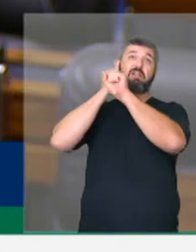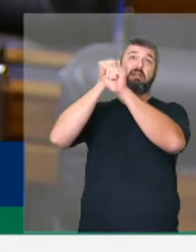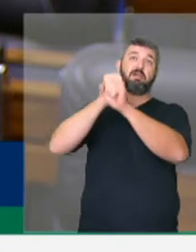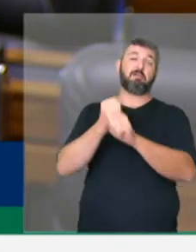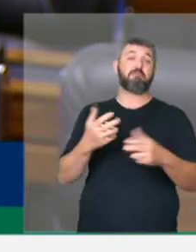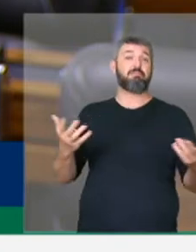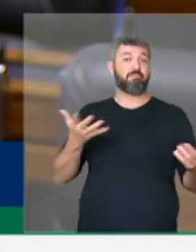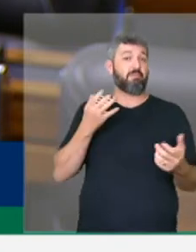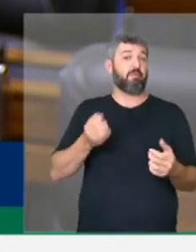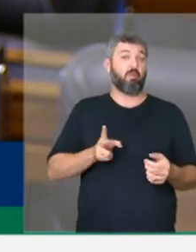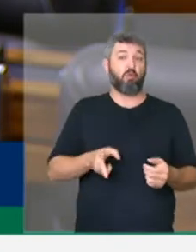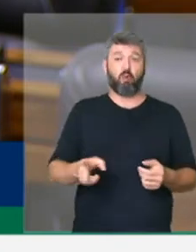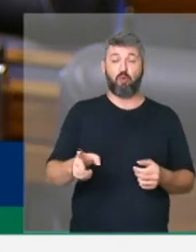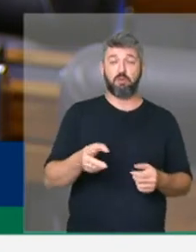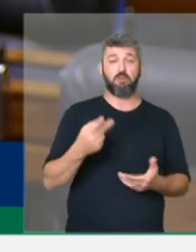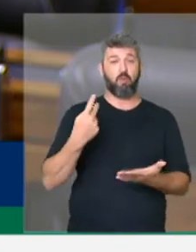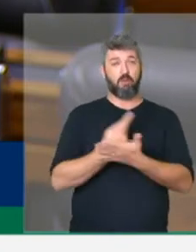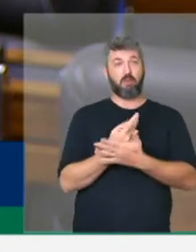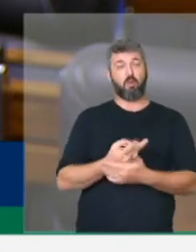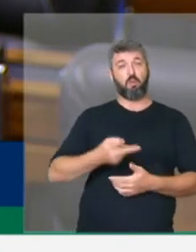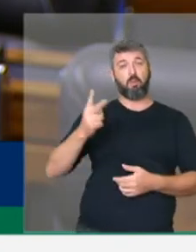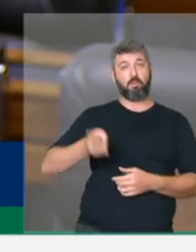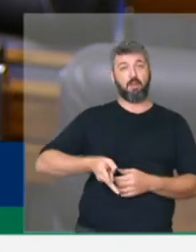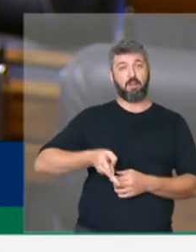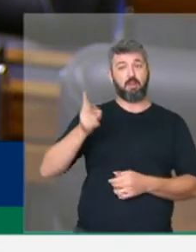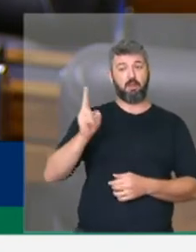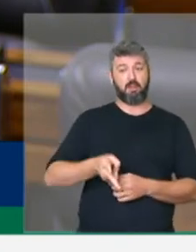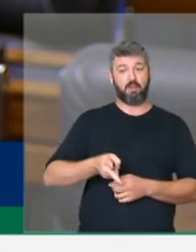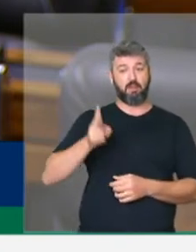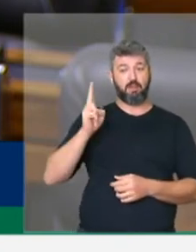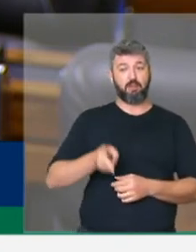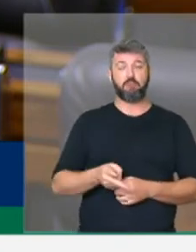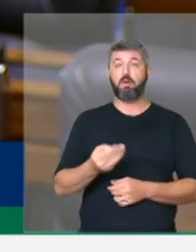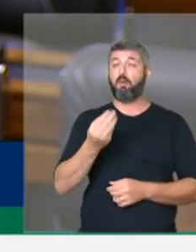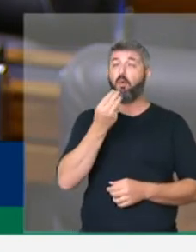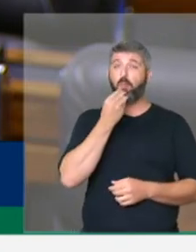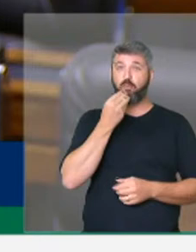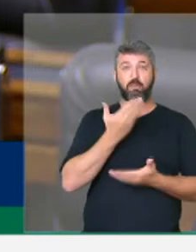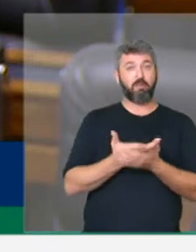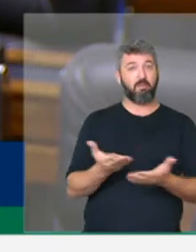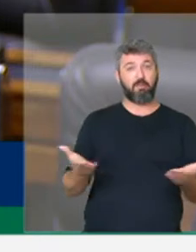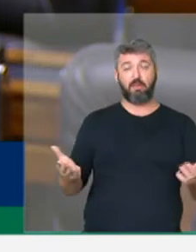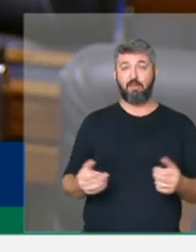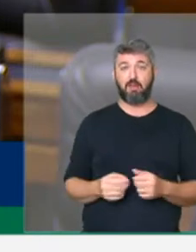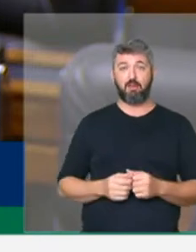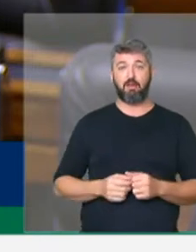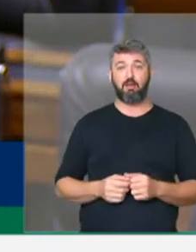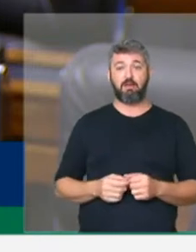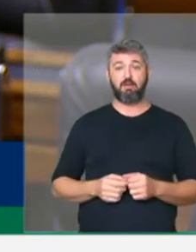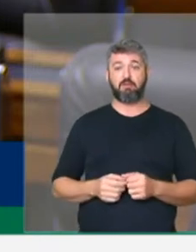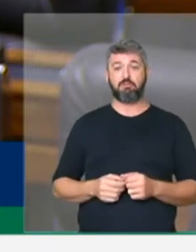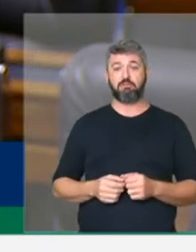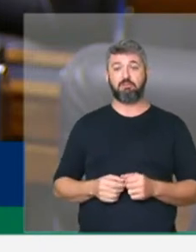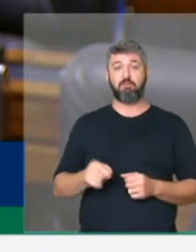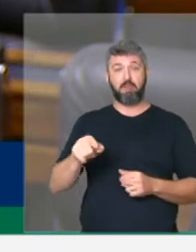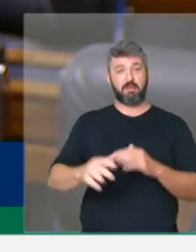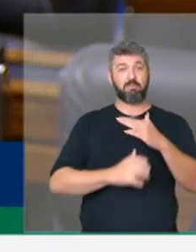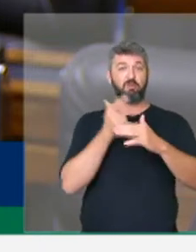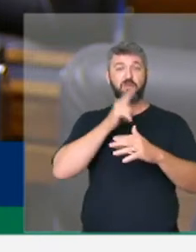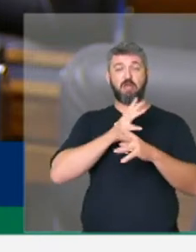MINISTRO PAULO GUEDES E SETORES RADICAIS DA ESQUERDA NESSE PLENÁRIO ELA É MUITO INTERESSANTE PORQUE NÃO FOI ISSO O QUE FOI ACORDADO INCLUSIVE COM OS PARTIDOS DA